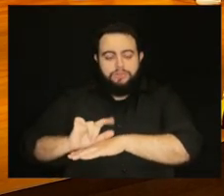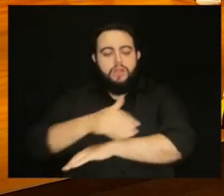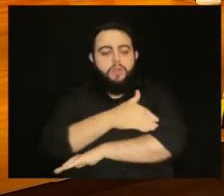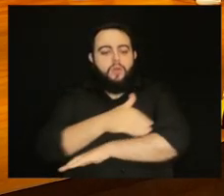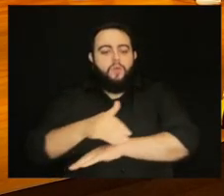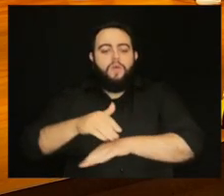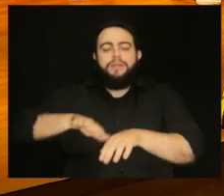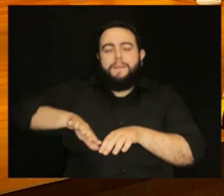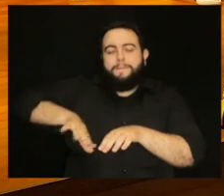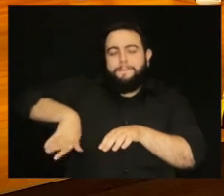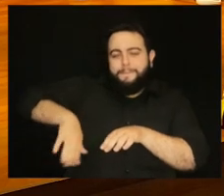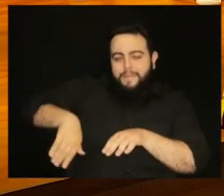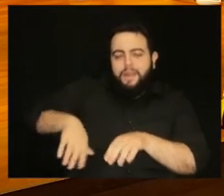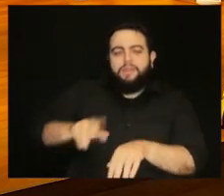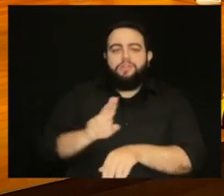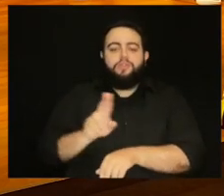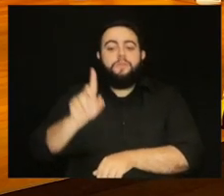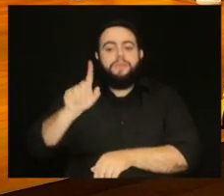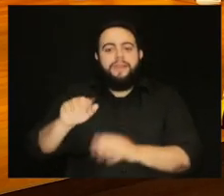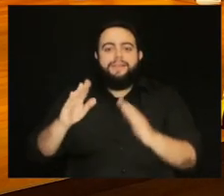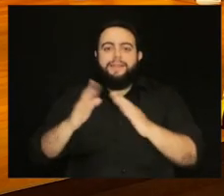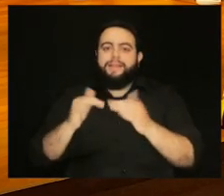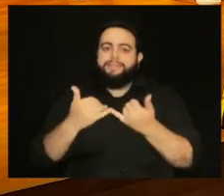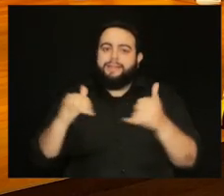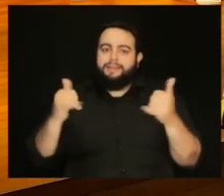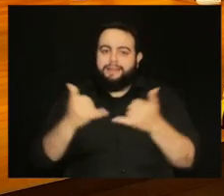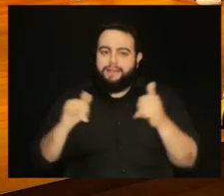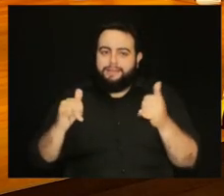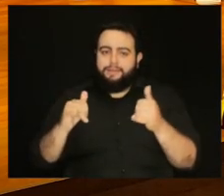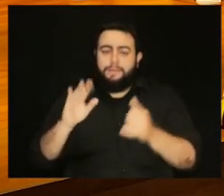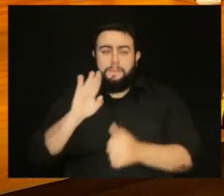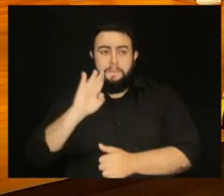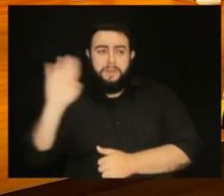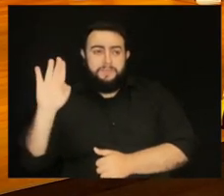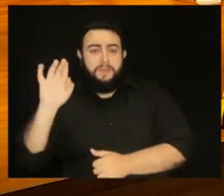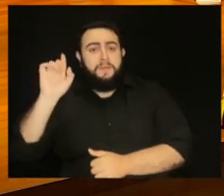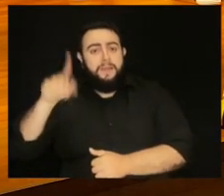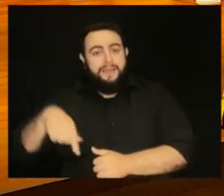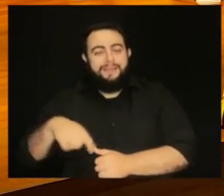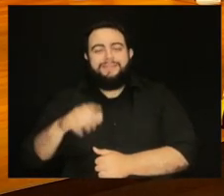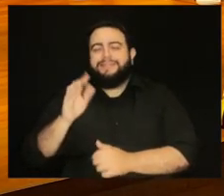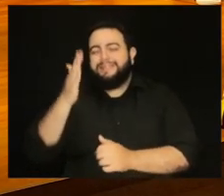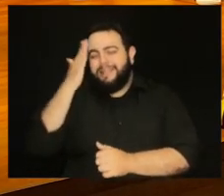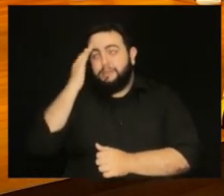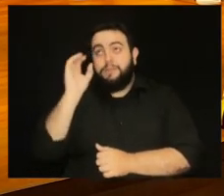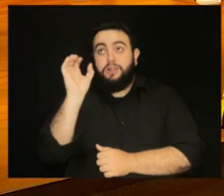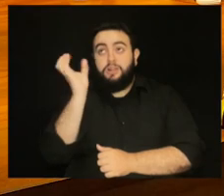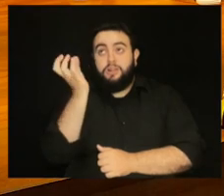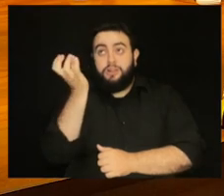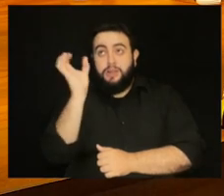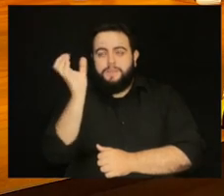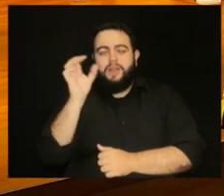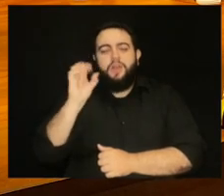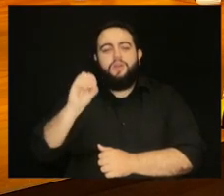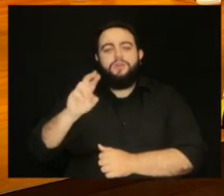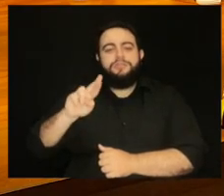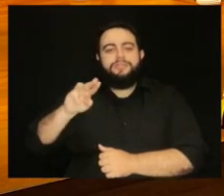artigos de eletricidade. A principal atração eram as lâmpadas Osram que existem até hoje mas